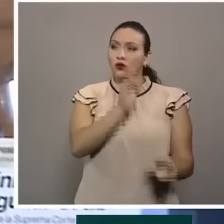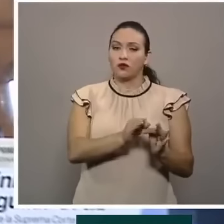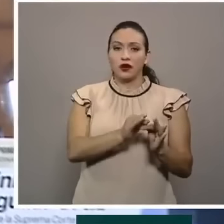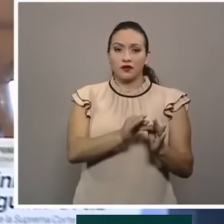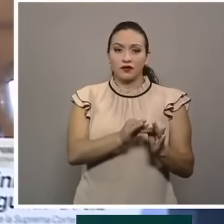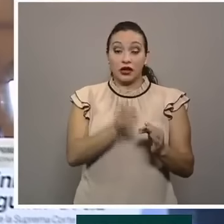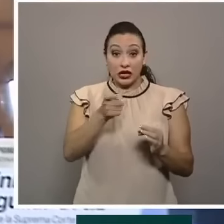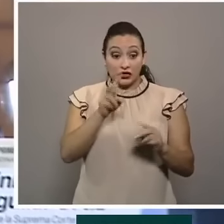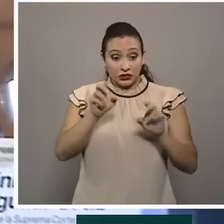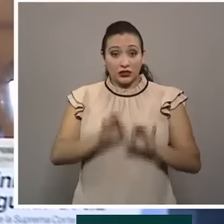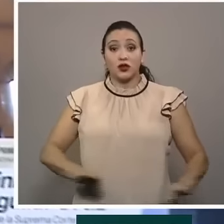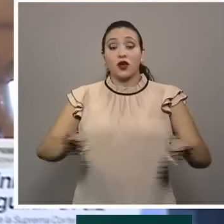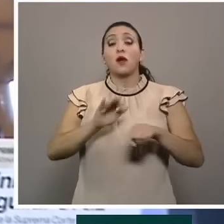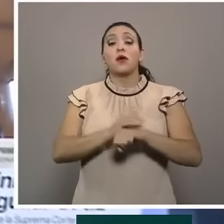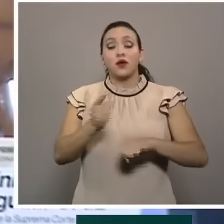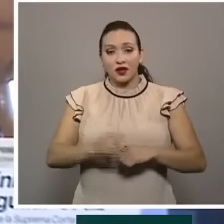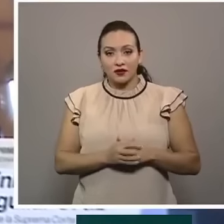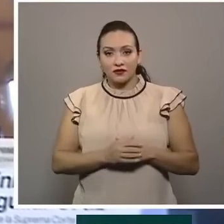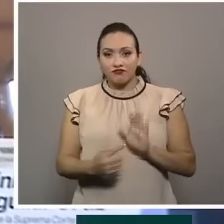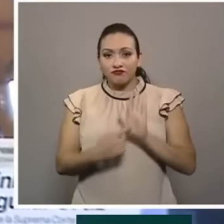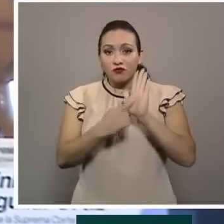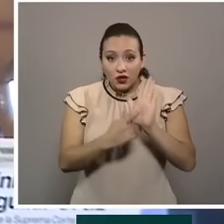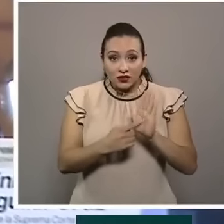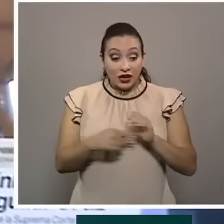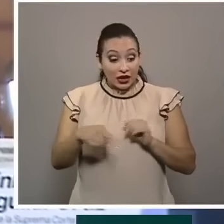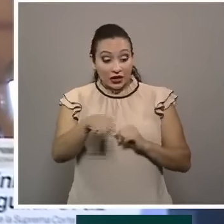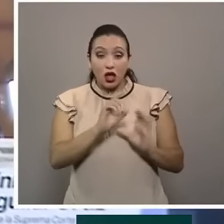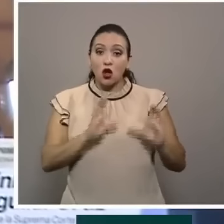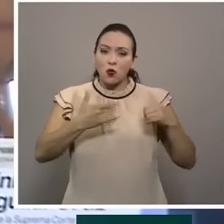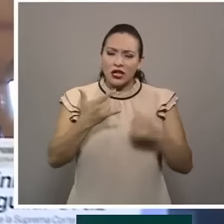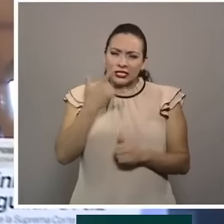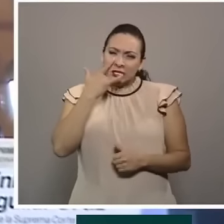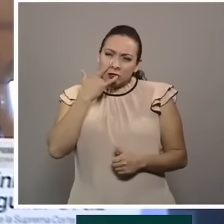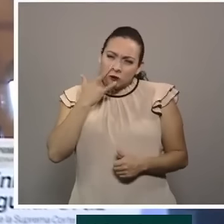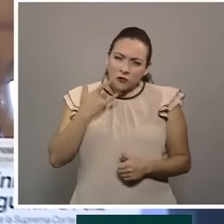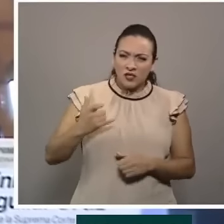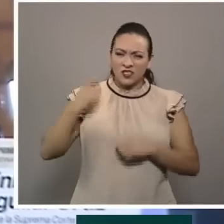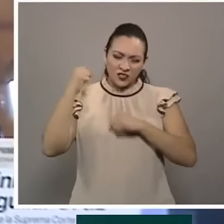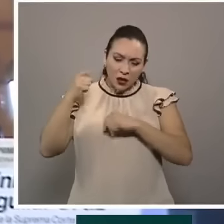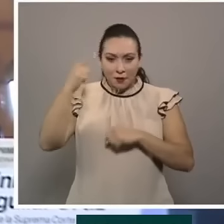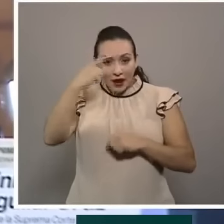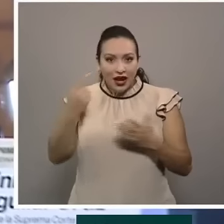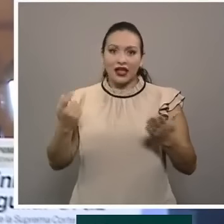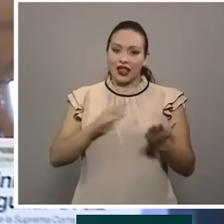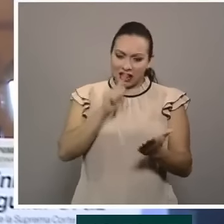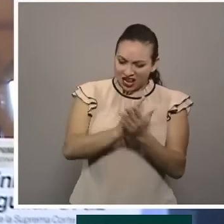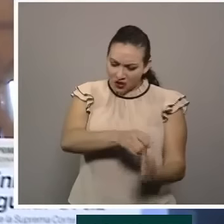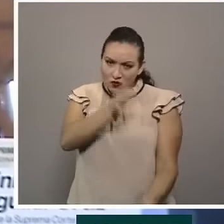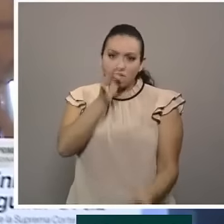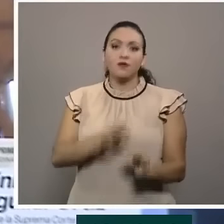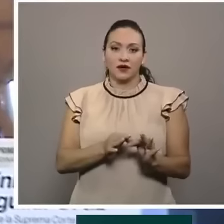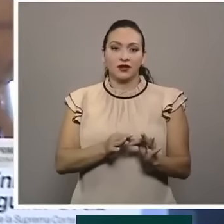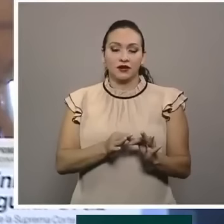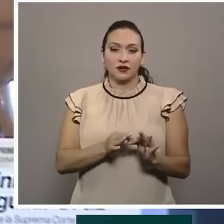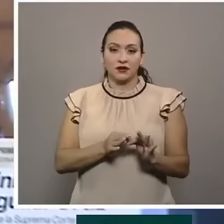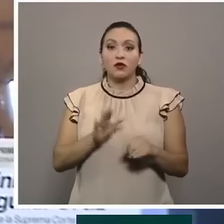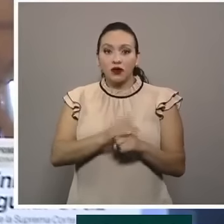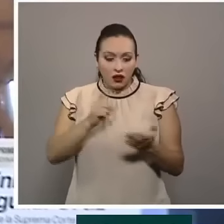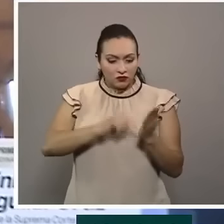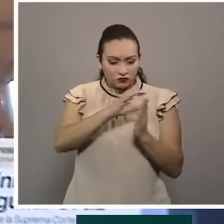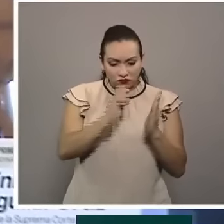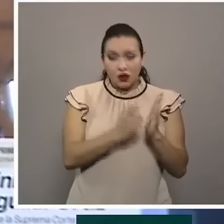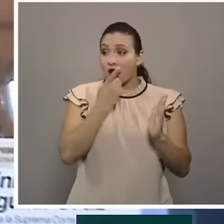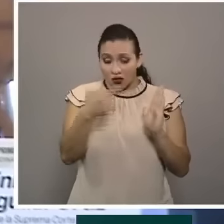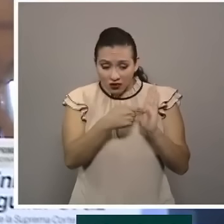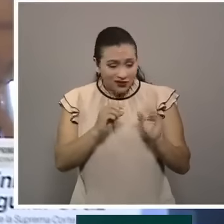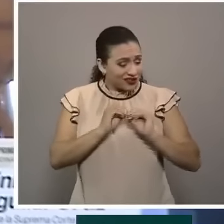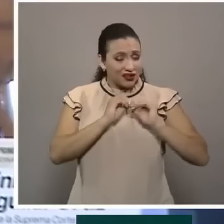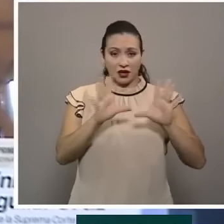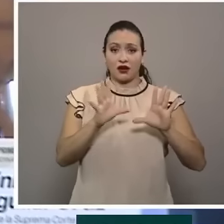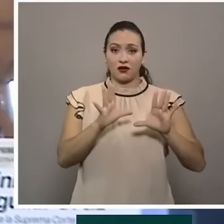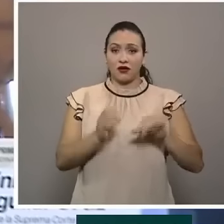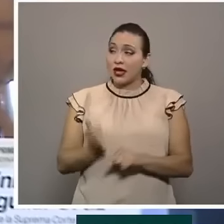demuestra la persistencia de una comunidad para materializar el contenido constitucional. Eh,